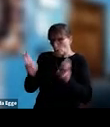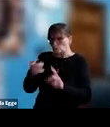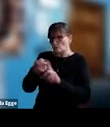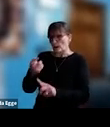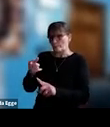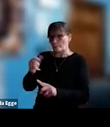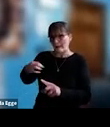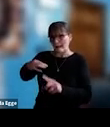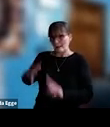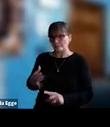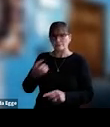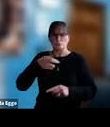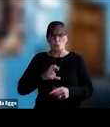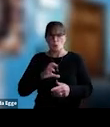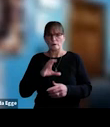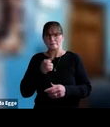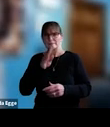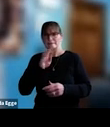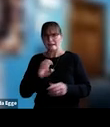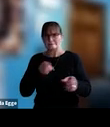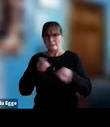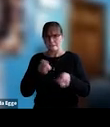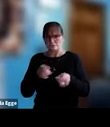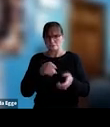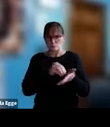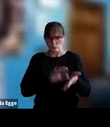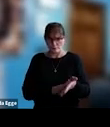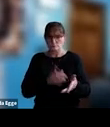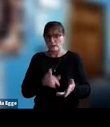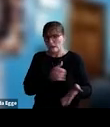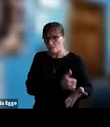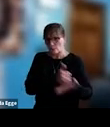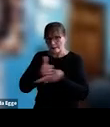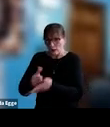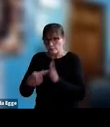o de gestión de casos. Si podemos ayudar a ilustrar que estos síntomas